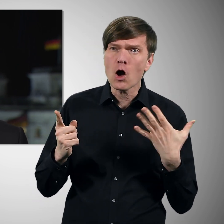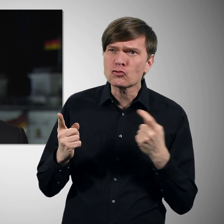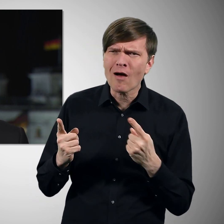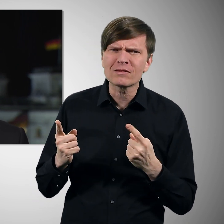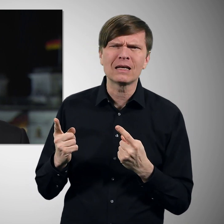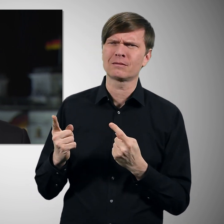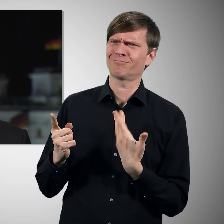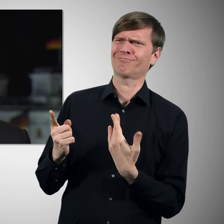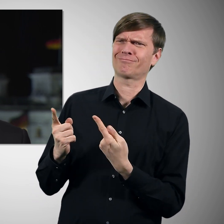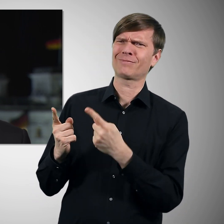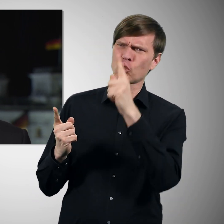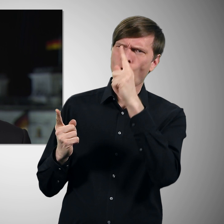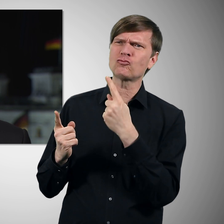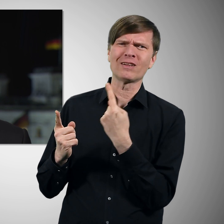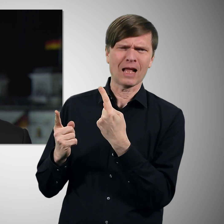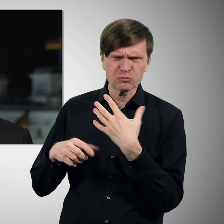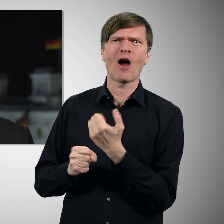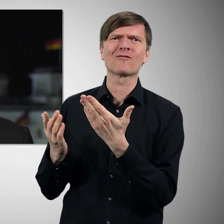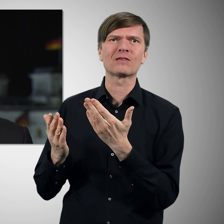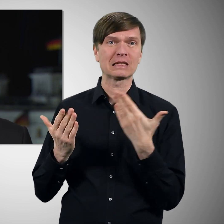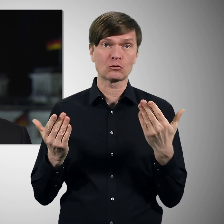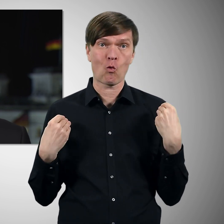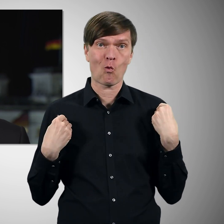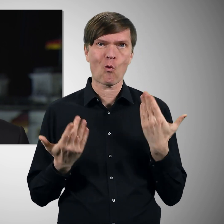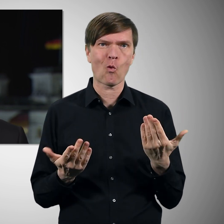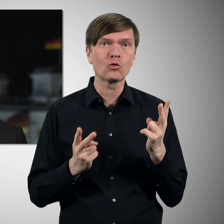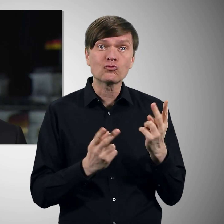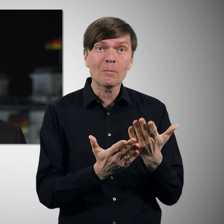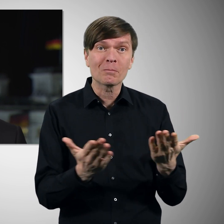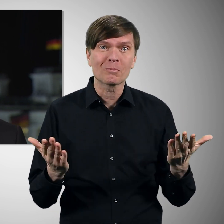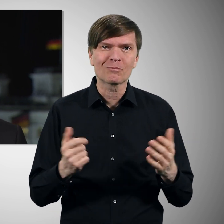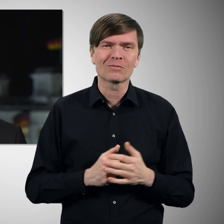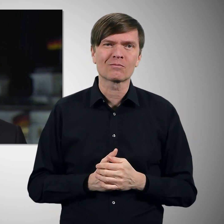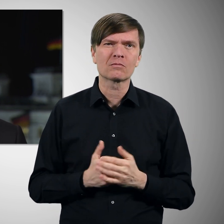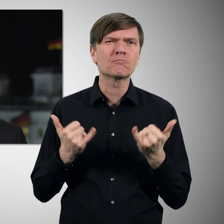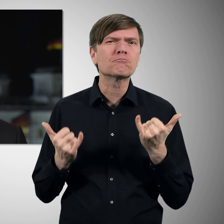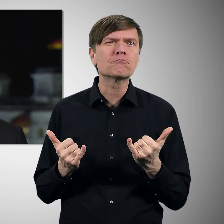Und da ist etwas dran. Noch nie hatten so viele Frauen und Männer in Deutschland eine Arbeitsstelle wie heute.